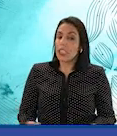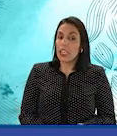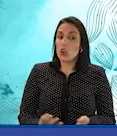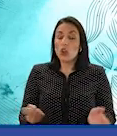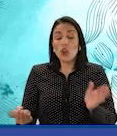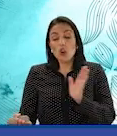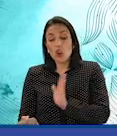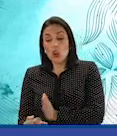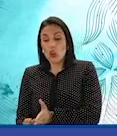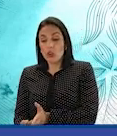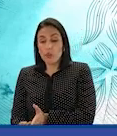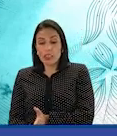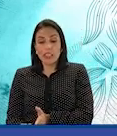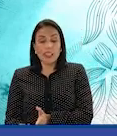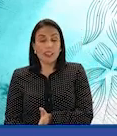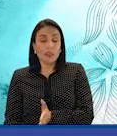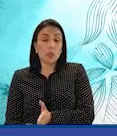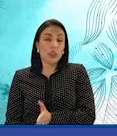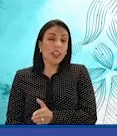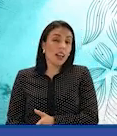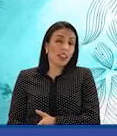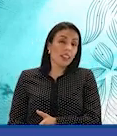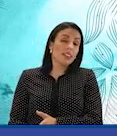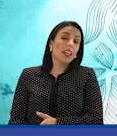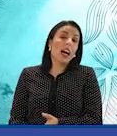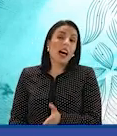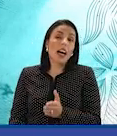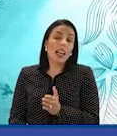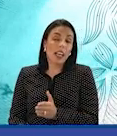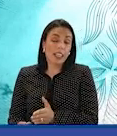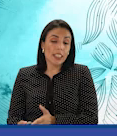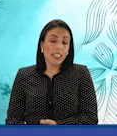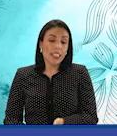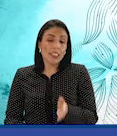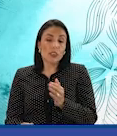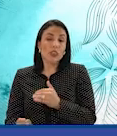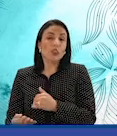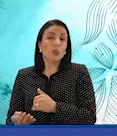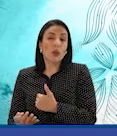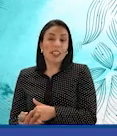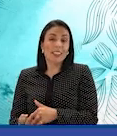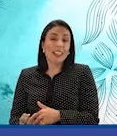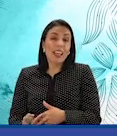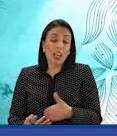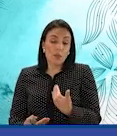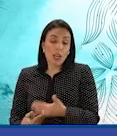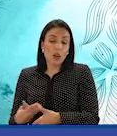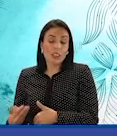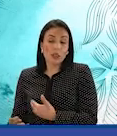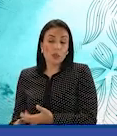Que no lo remiten muy tarde a la alcaldía, entonces no pueden enviarlo a tiempo